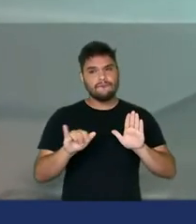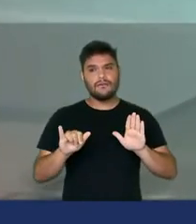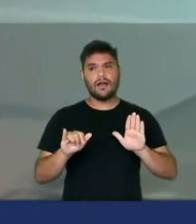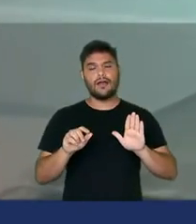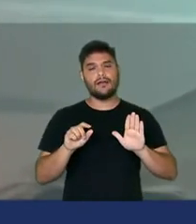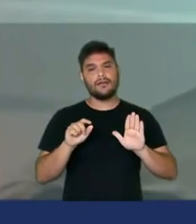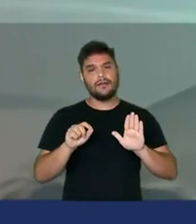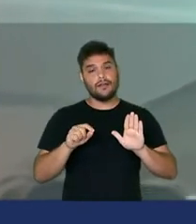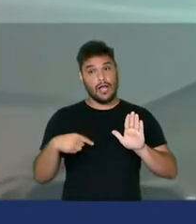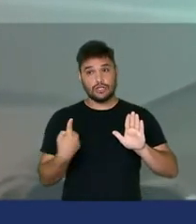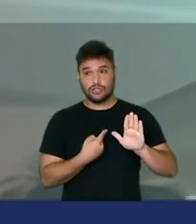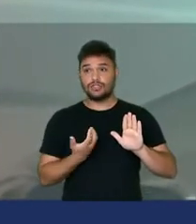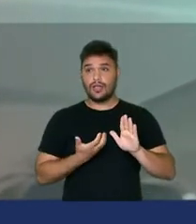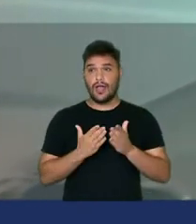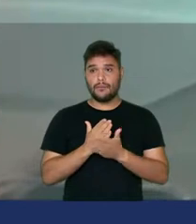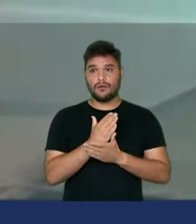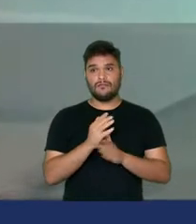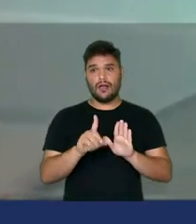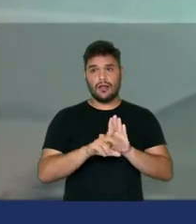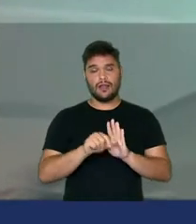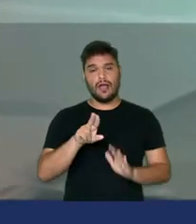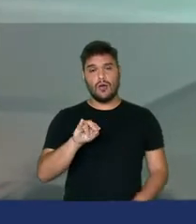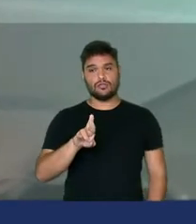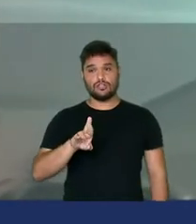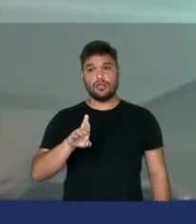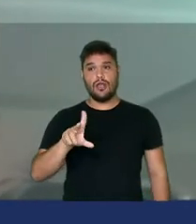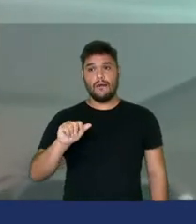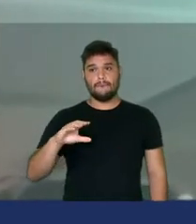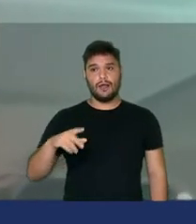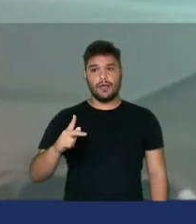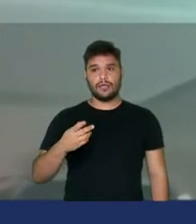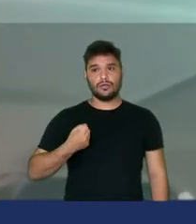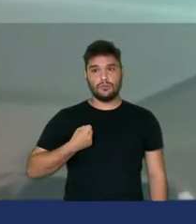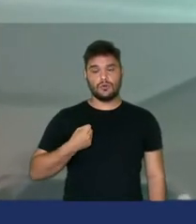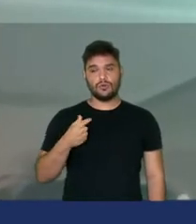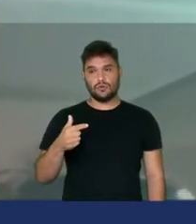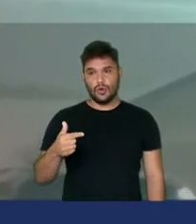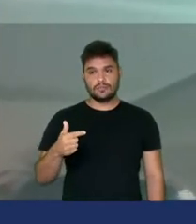ESTÁ TRAZENDO, ASSIM COMO NÓS QUEREMOS APROVAR TAMBÉM A LEI ALDIR BLANC NÚMERO 2. ENTÃO, PORTANTO, PARABÉNS,